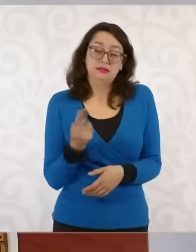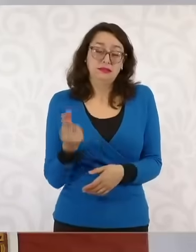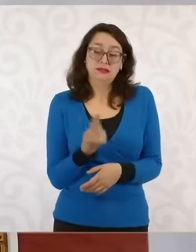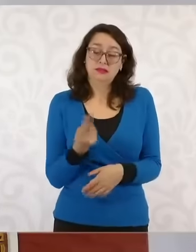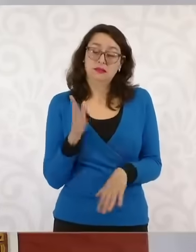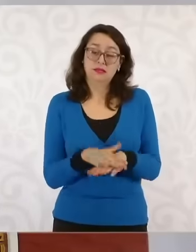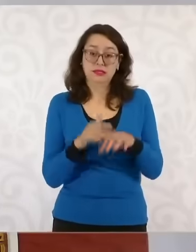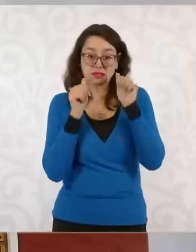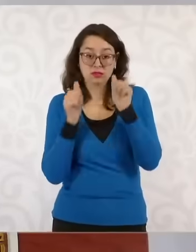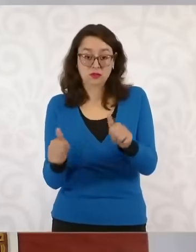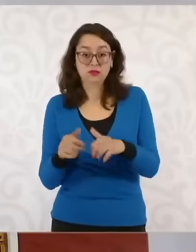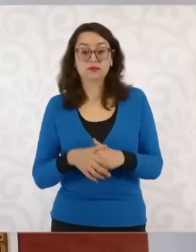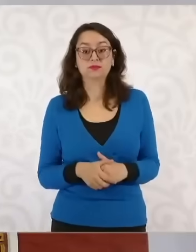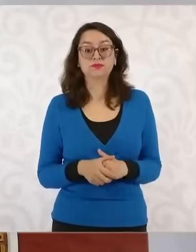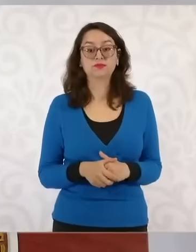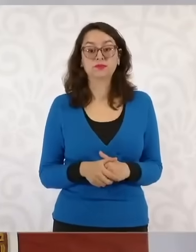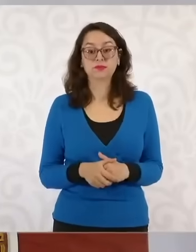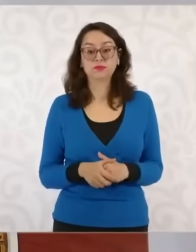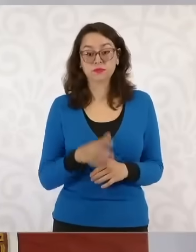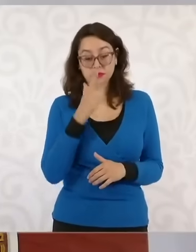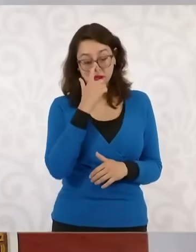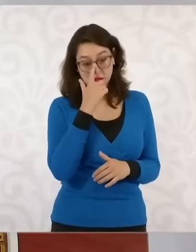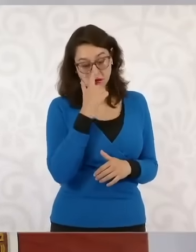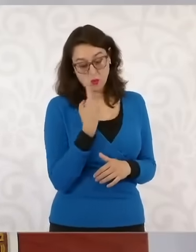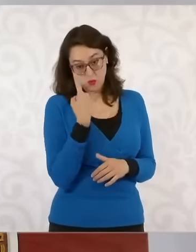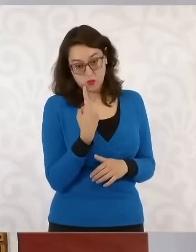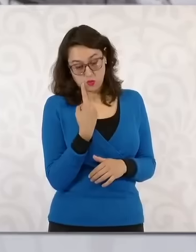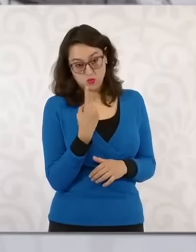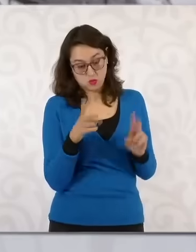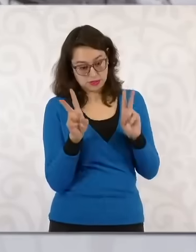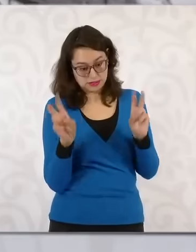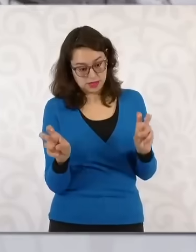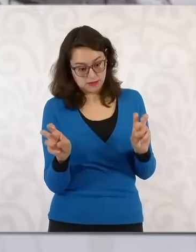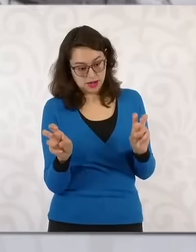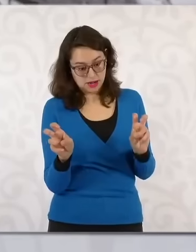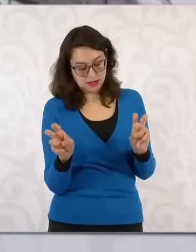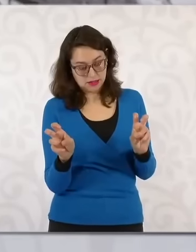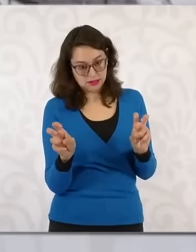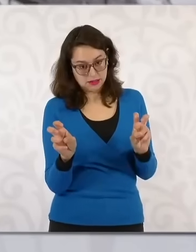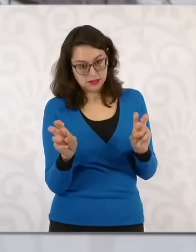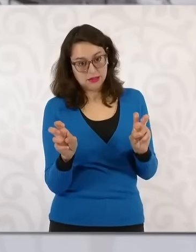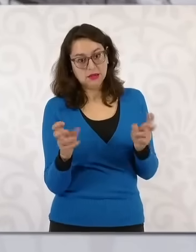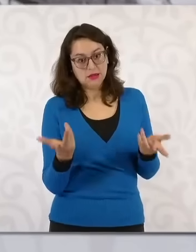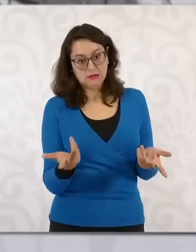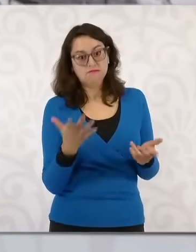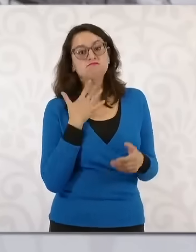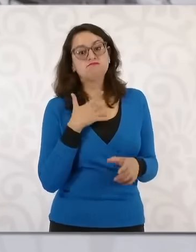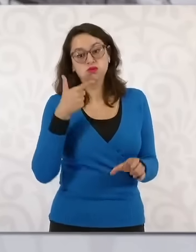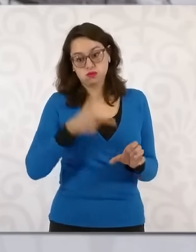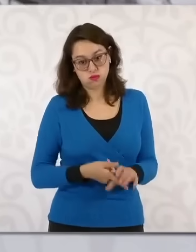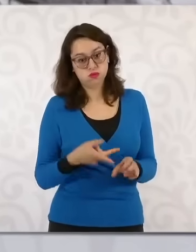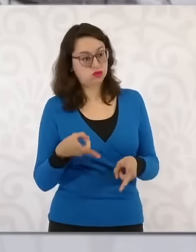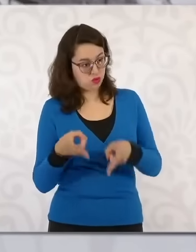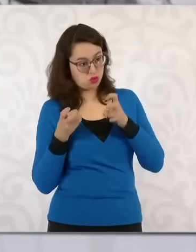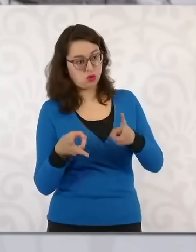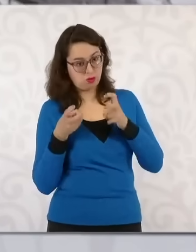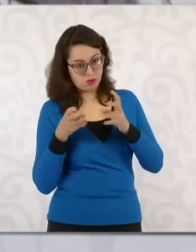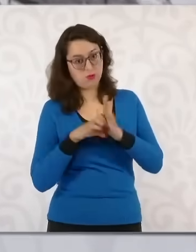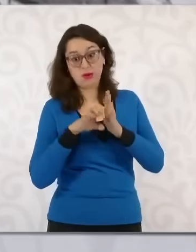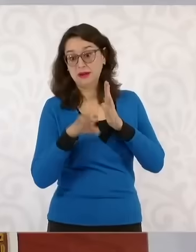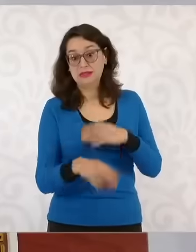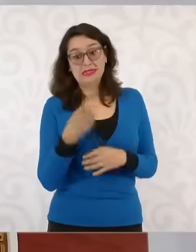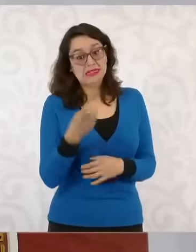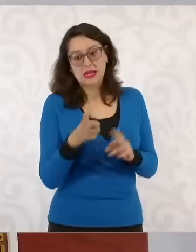avanceen. Uno de ellos, en efecto, es el tema del contrabando de combustible. Es muy importante que